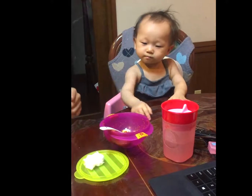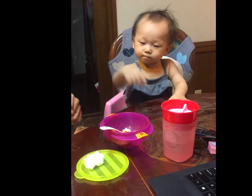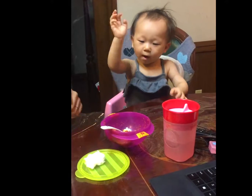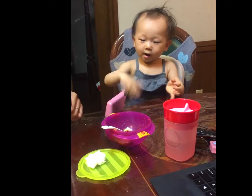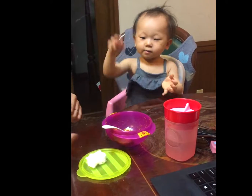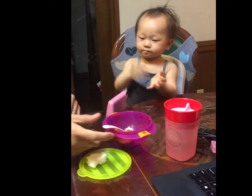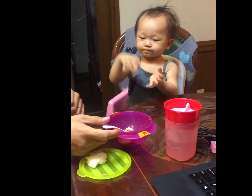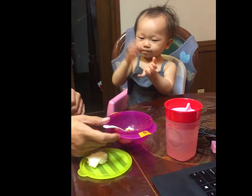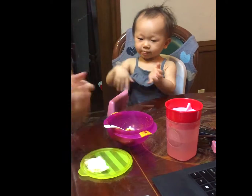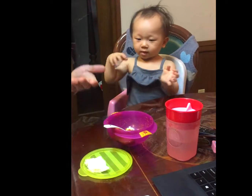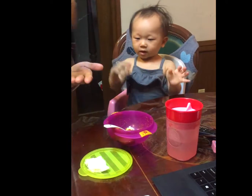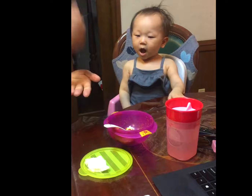パンちょうだい！（サイン）